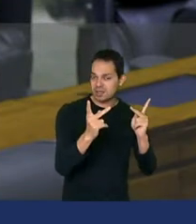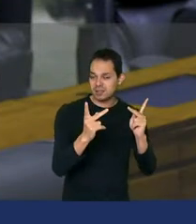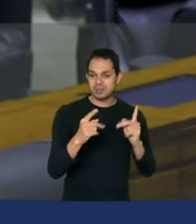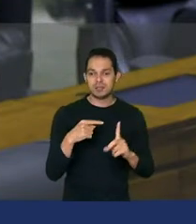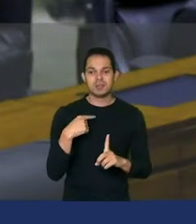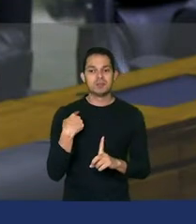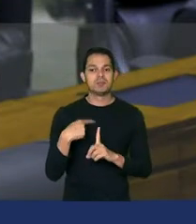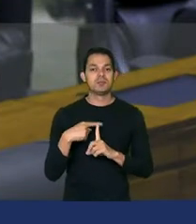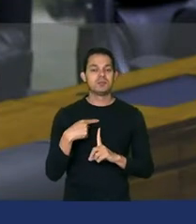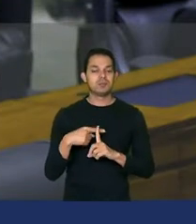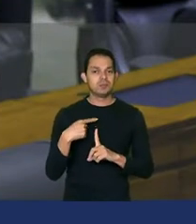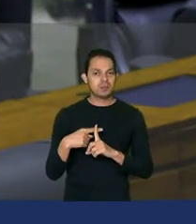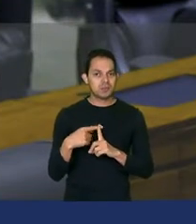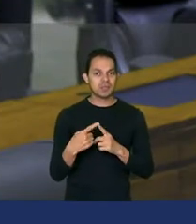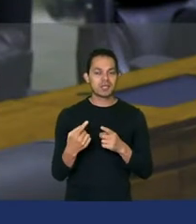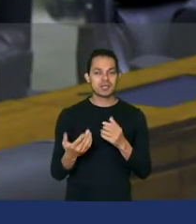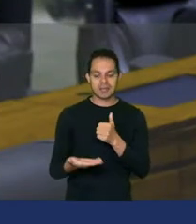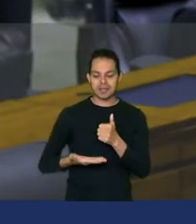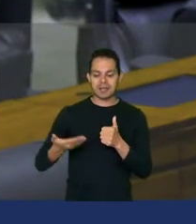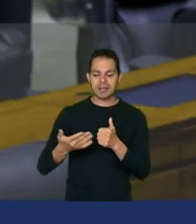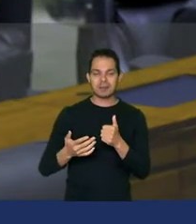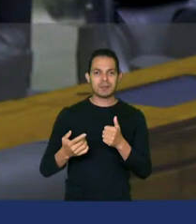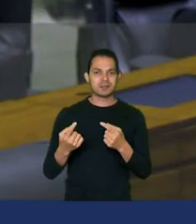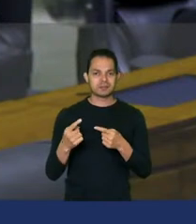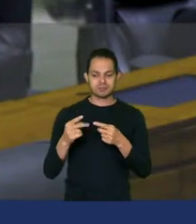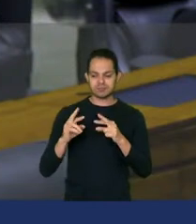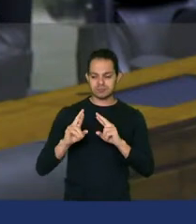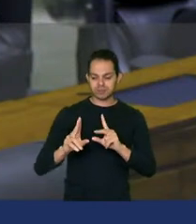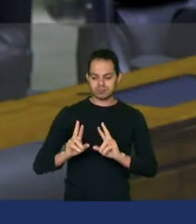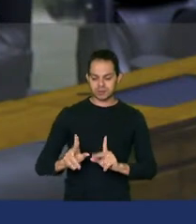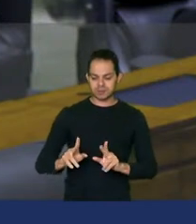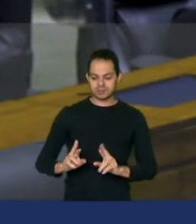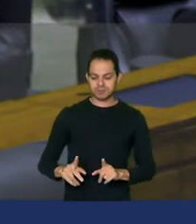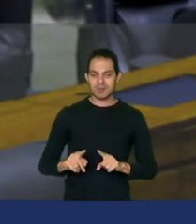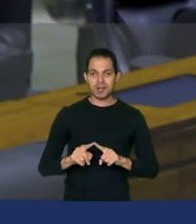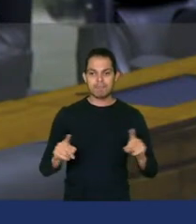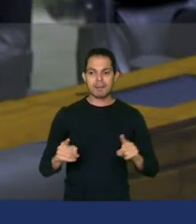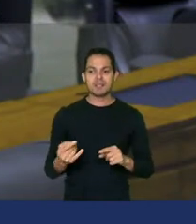OPOSIÇÃO VAI LIBERAR, PORQUE EXISTE DIVERGÊNCIA NA PRÓPRIA BASE, MAS É MUITO IMPORTANTE QUE NÓS TENHAMOS A